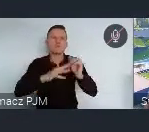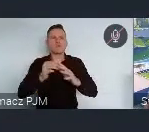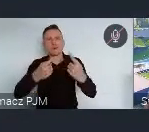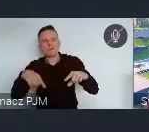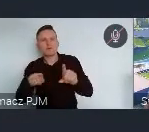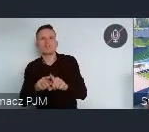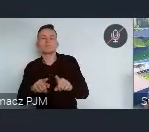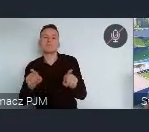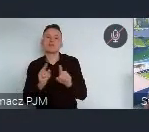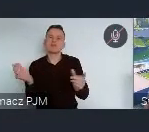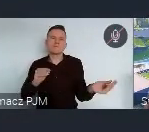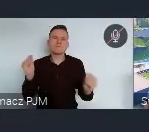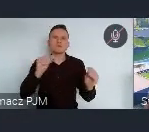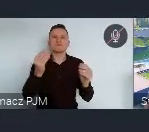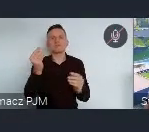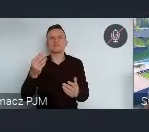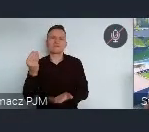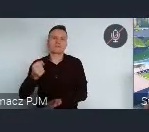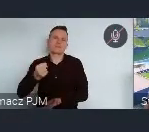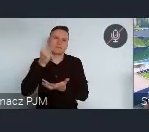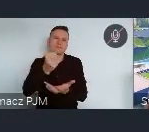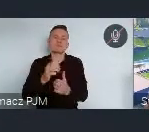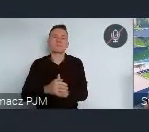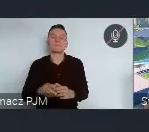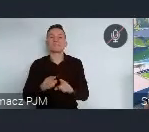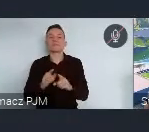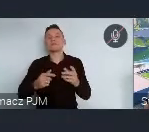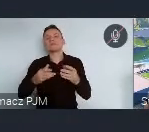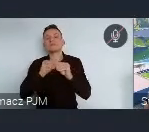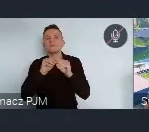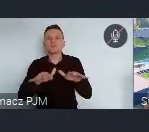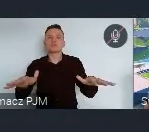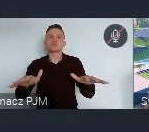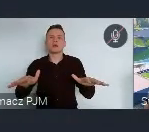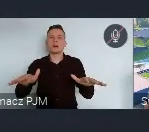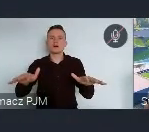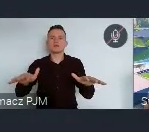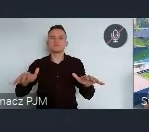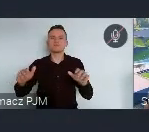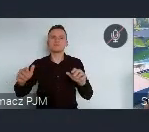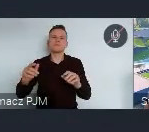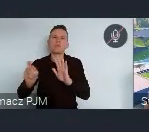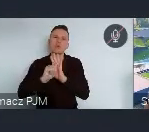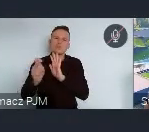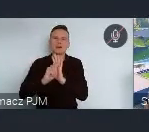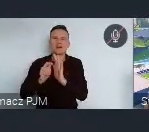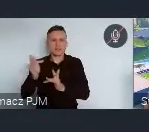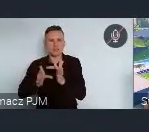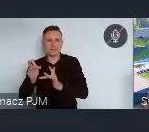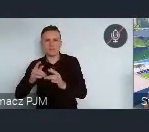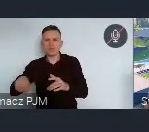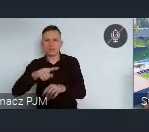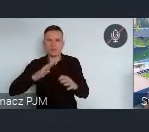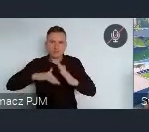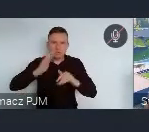Czego przykładem jest projektowanie i budowa infrastruktury komunikacji rowerowej, jak i stworzenie przez te samorządy